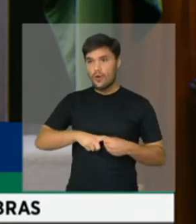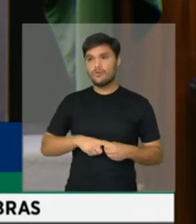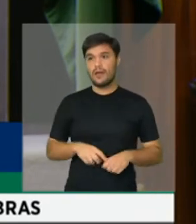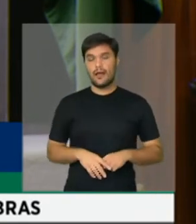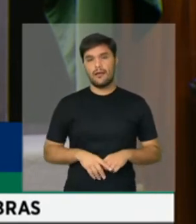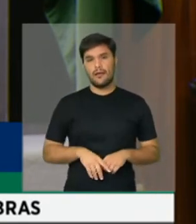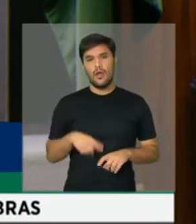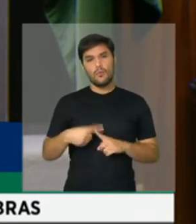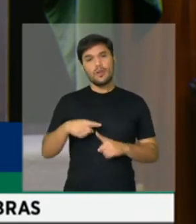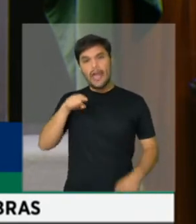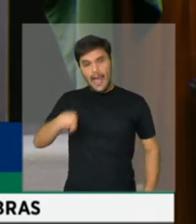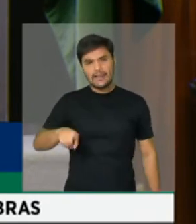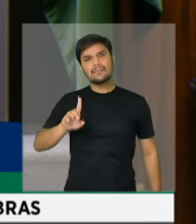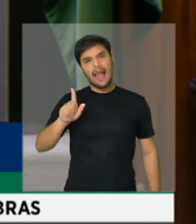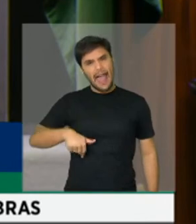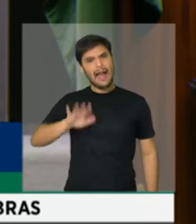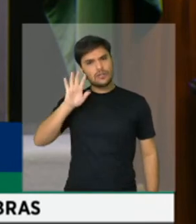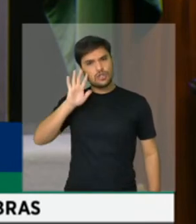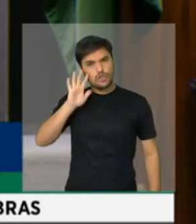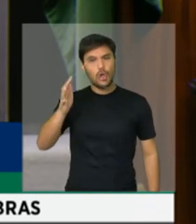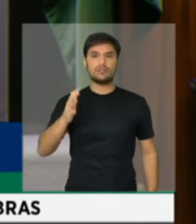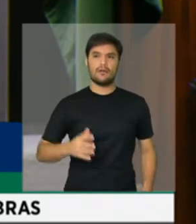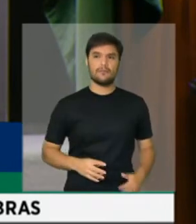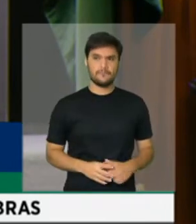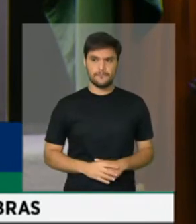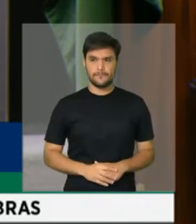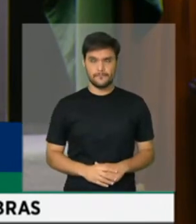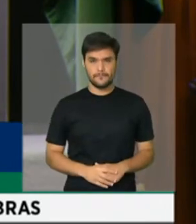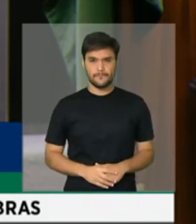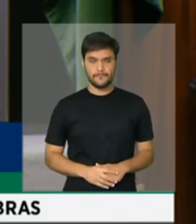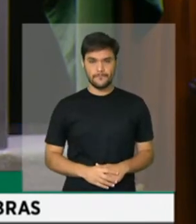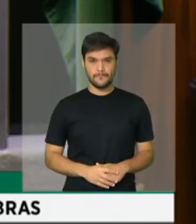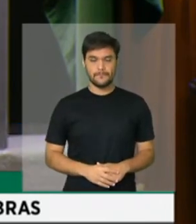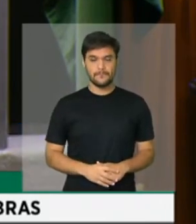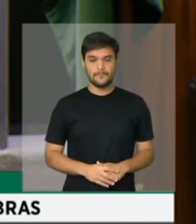DARMOS SEGURANÇA ENERGÉTICA E PRA DESENVOLVERMOS ESSE PAÍ S. EU TENHO CERTEZA QUE ESSE PLENÁRIO VOLTARÁDISCUTIR